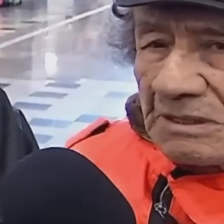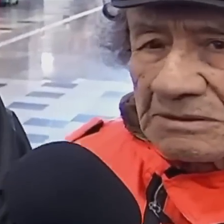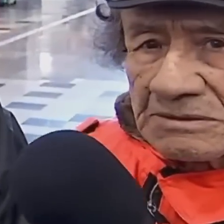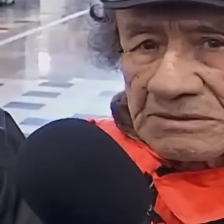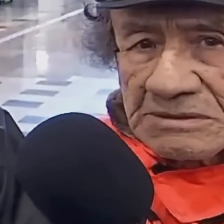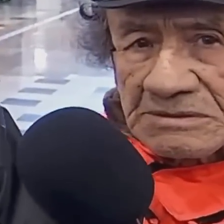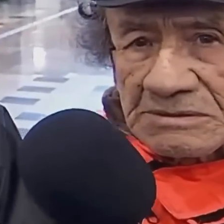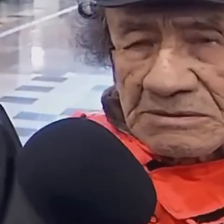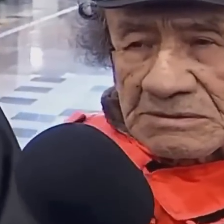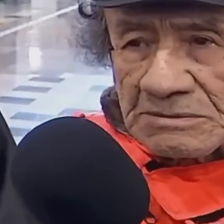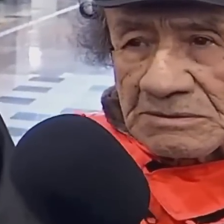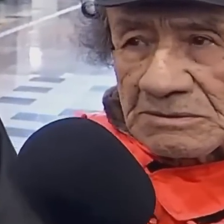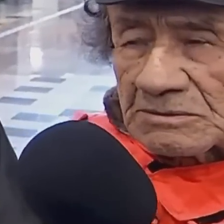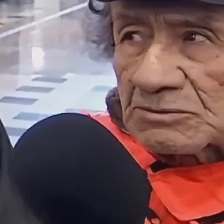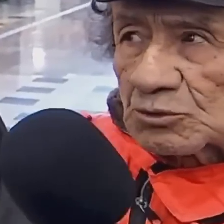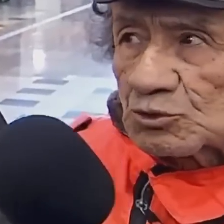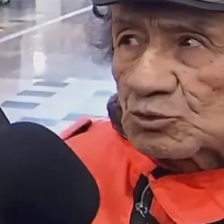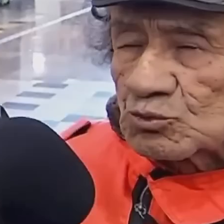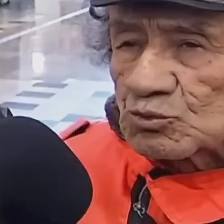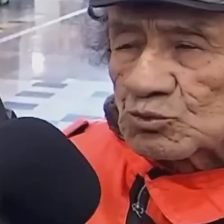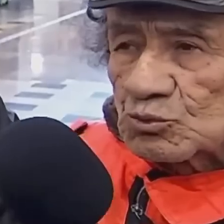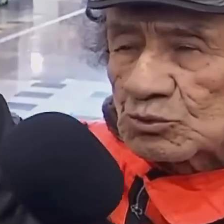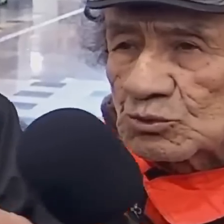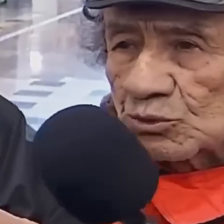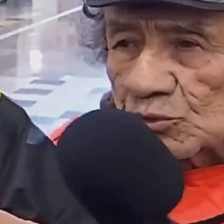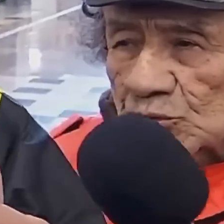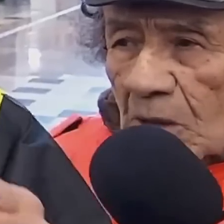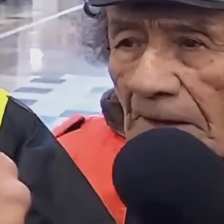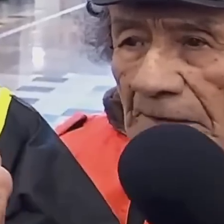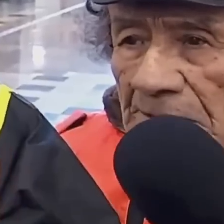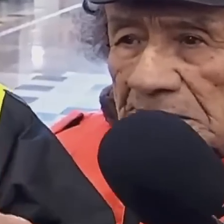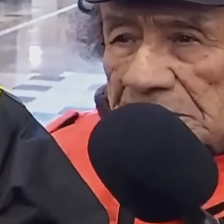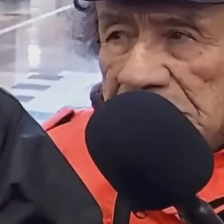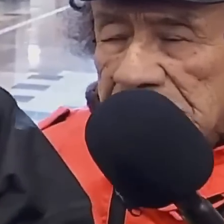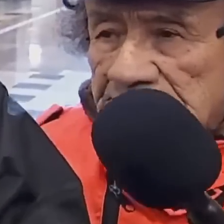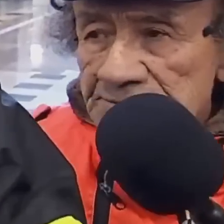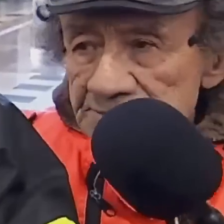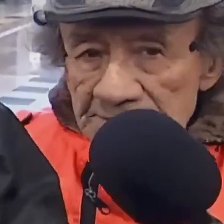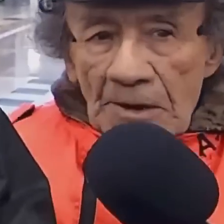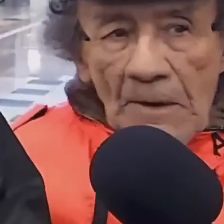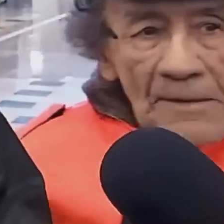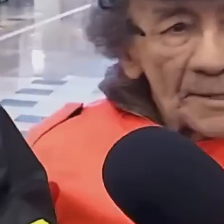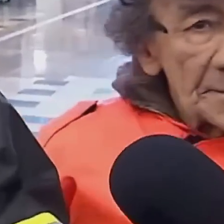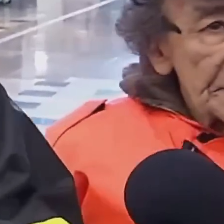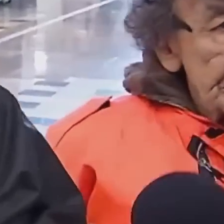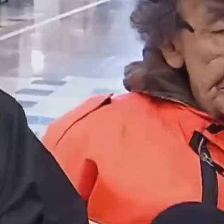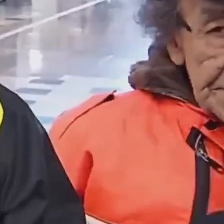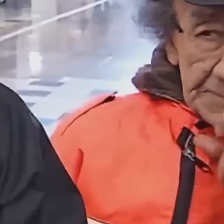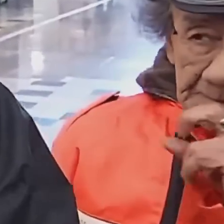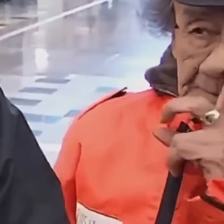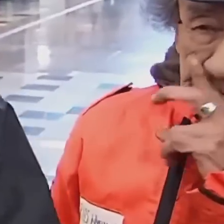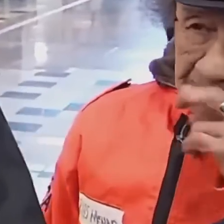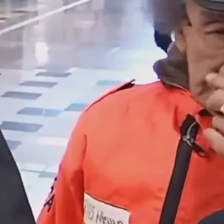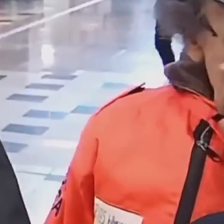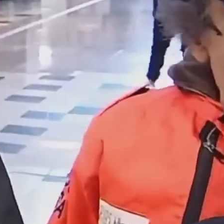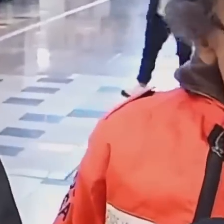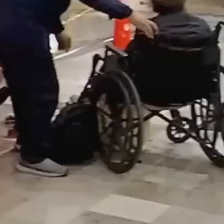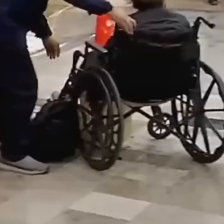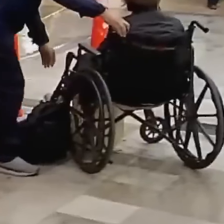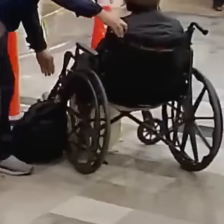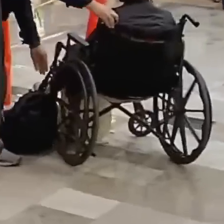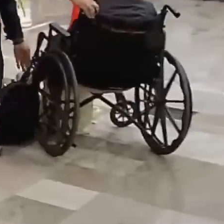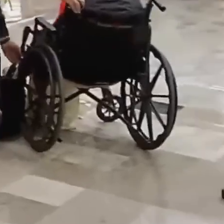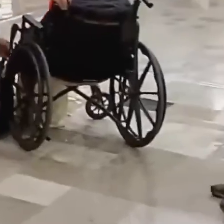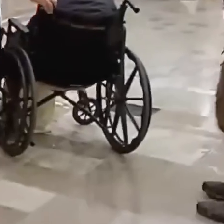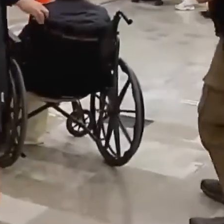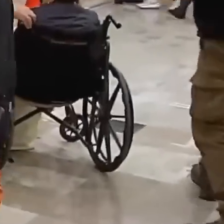espérenos los topos Azteca como siempre vamos a ir a unirnos con ustedes a trabajar a morir